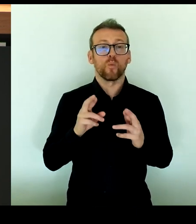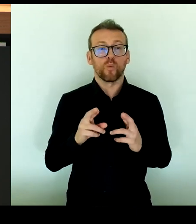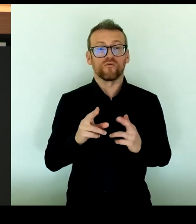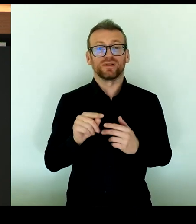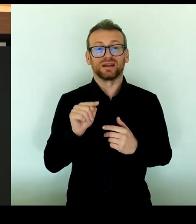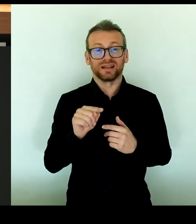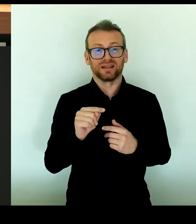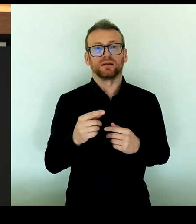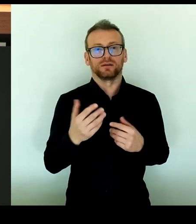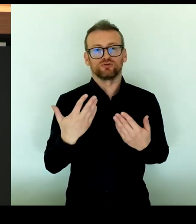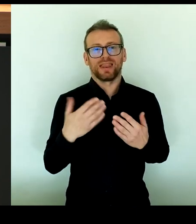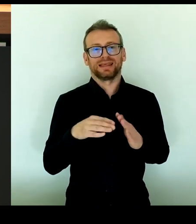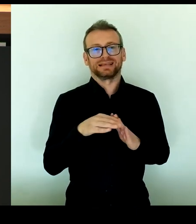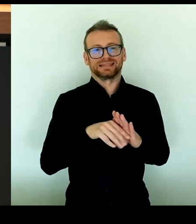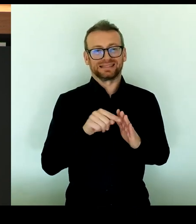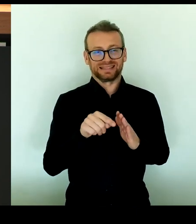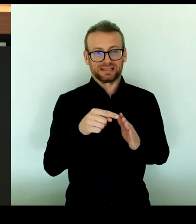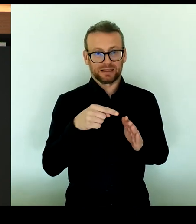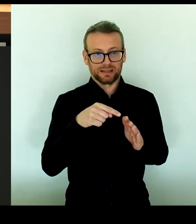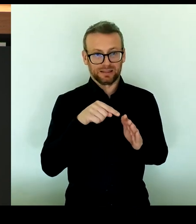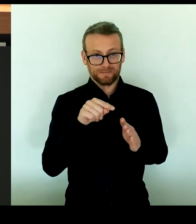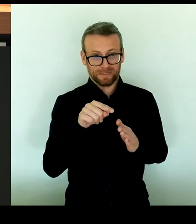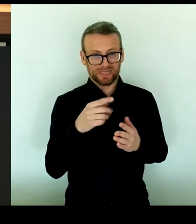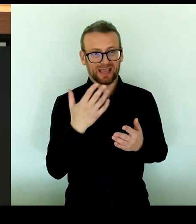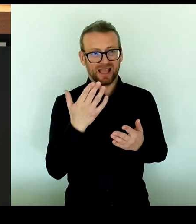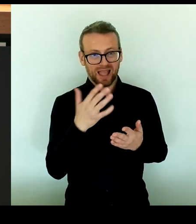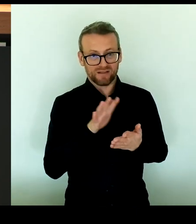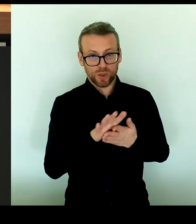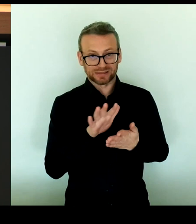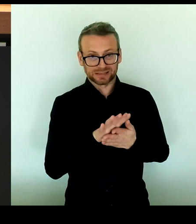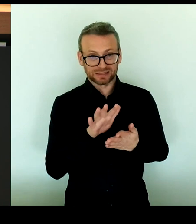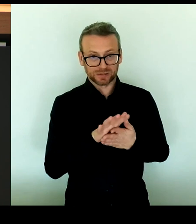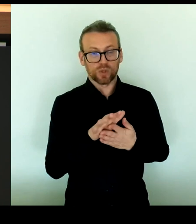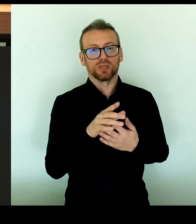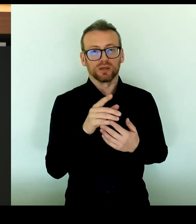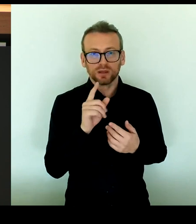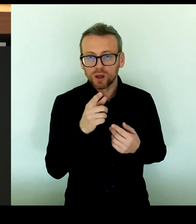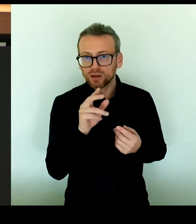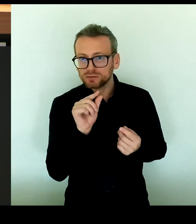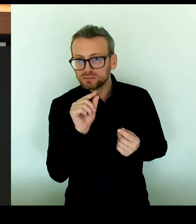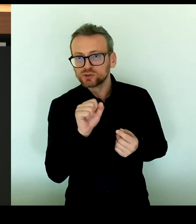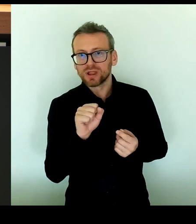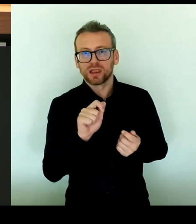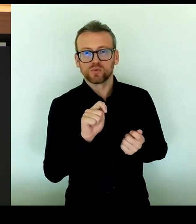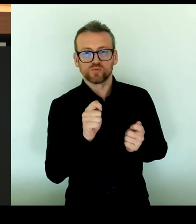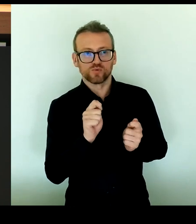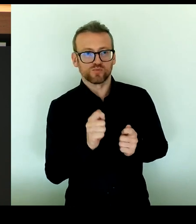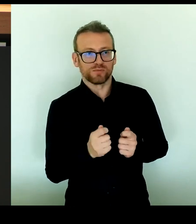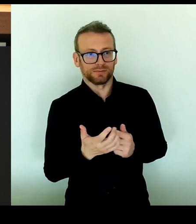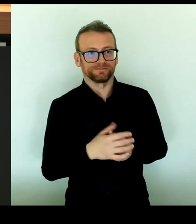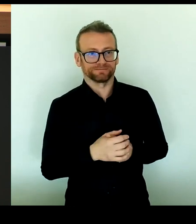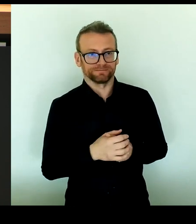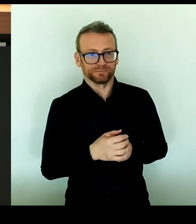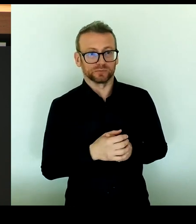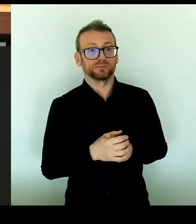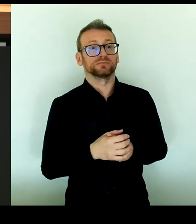Auch die Verwaltung kann übrigens das Transparenz-Gesetz gebrauchen. Eine Studie zum Hamburger Transparenz-Gesetz zum Beispiel zeigt,